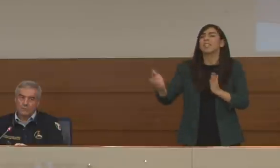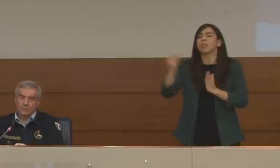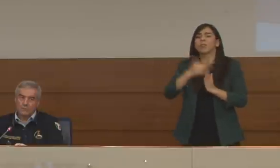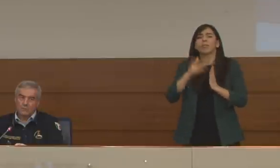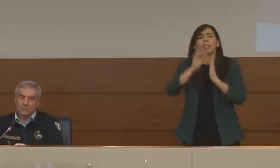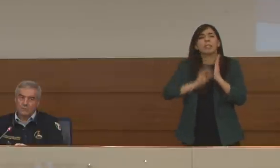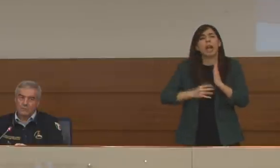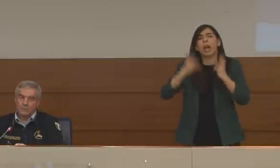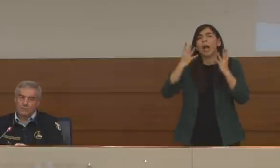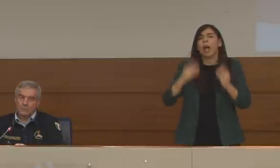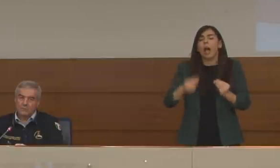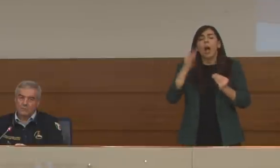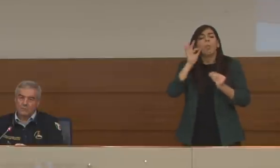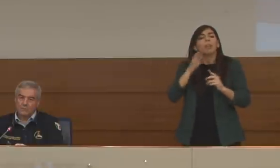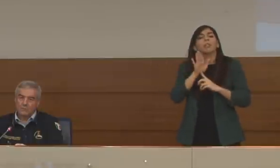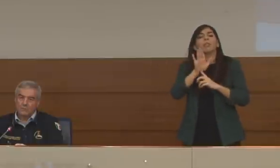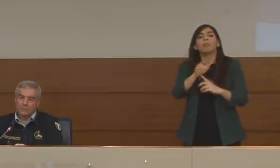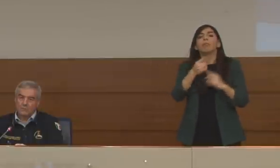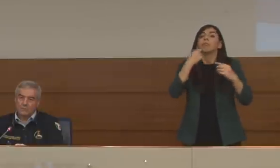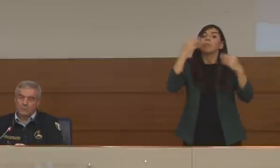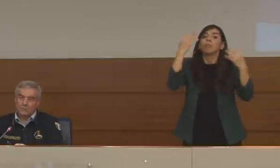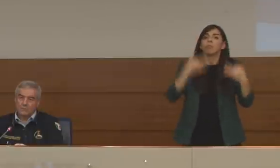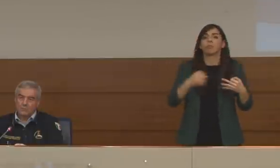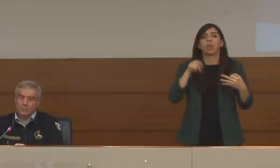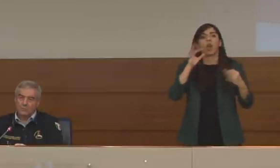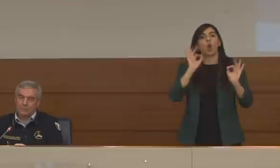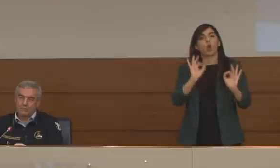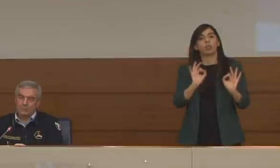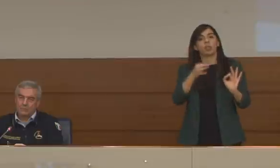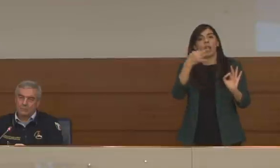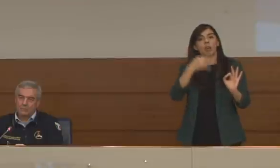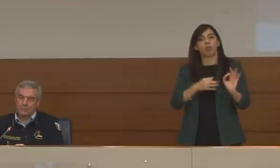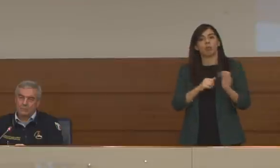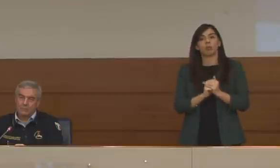sperimentazioni affidabili. Le prime sperimentazioni partite, vi ricorderete